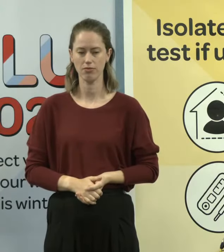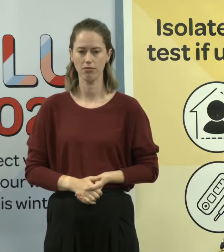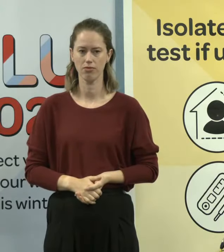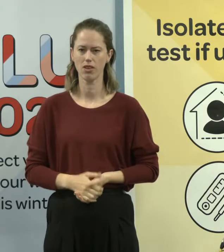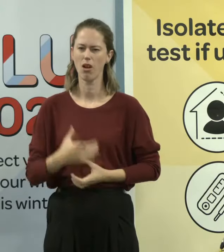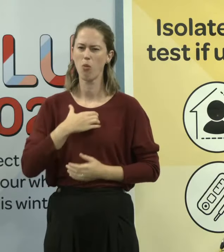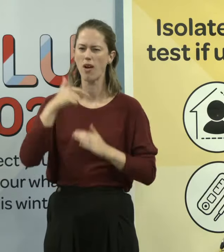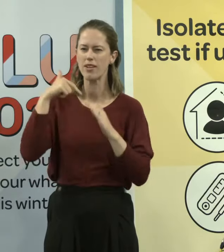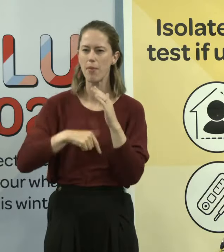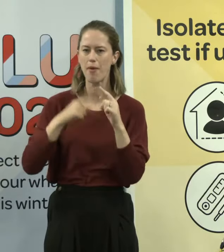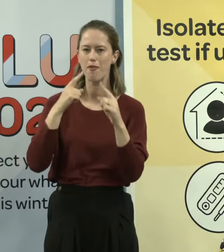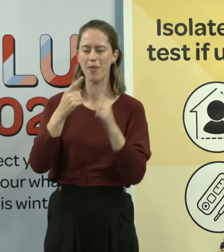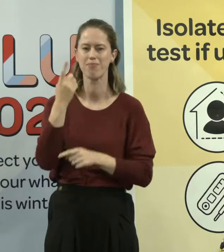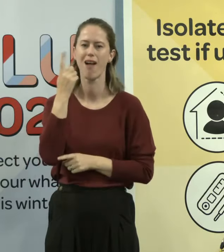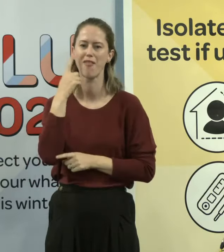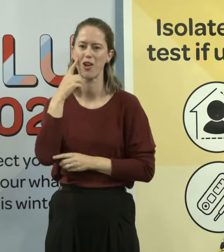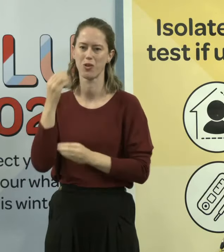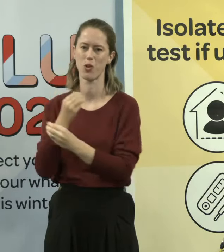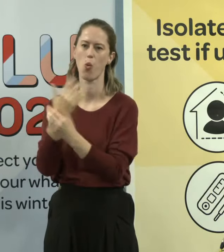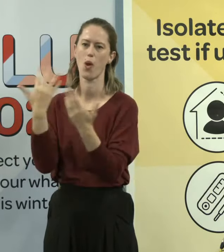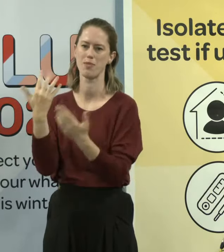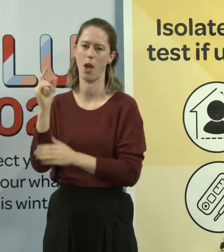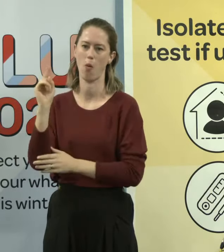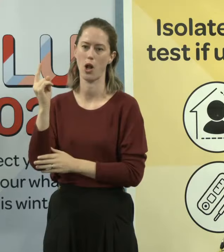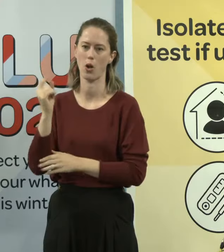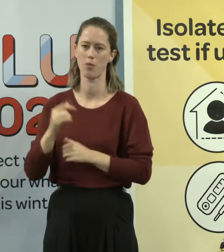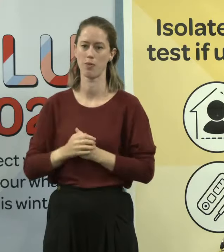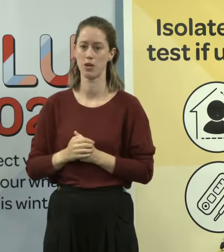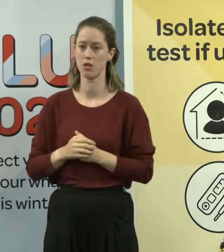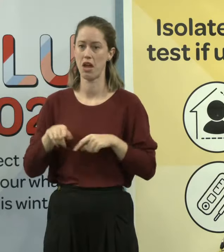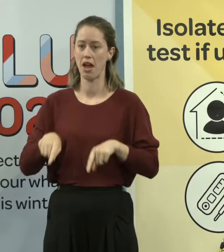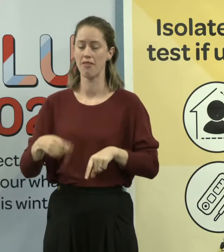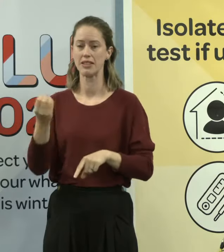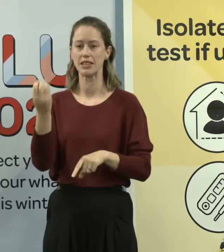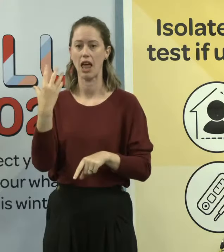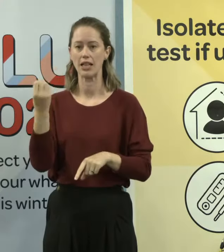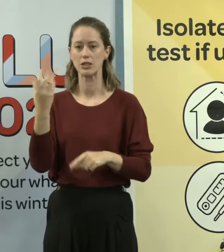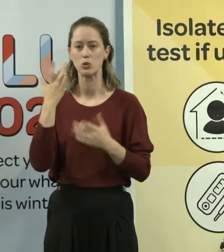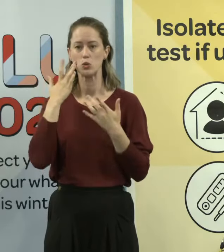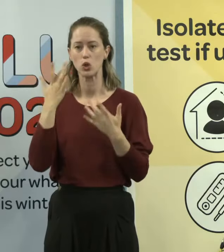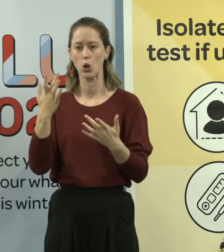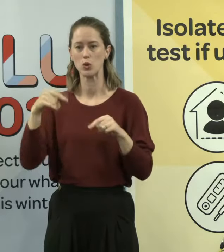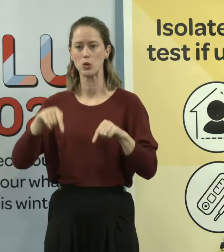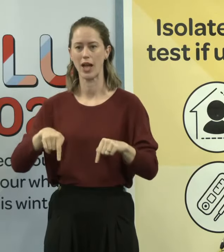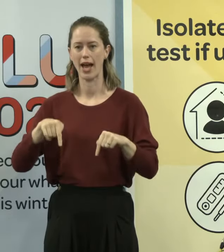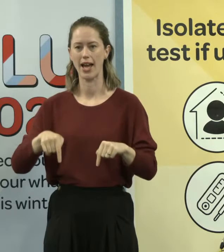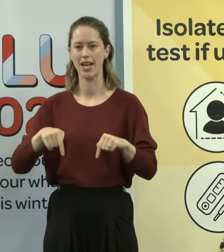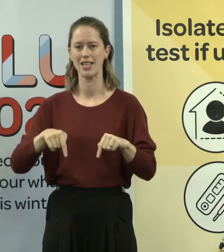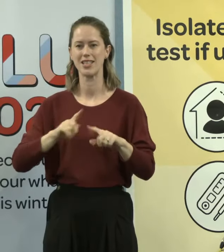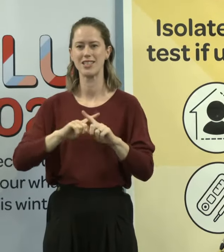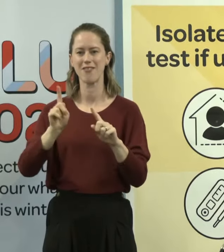hoa me nga hapori kua pa mai